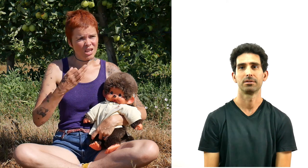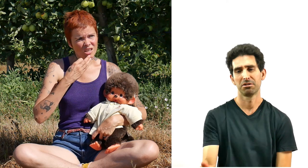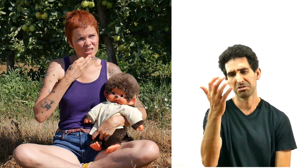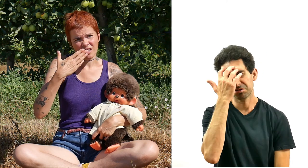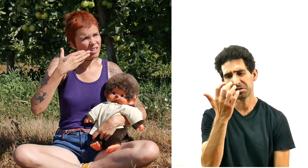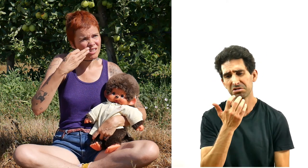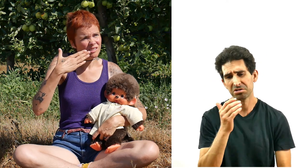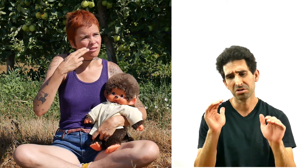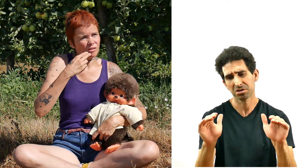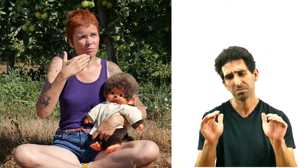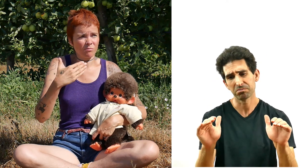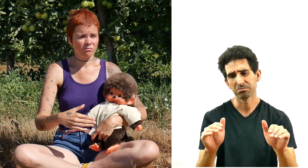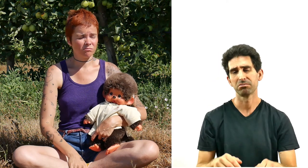C’est triste quand même.